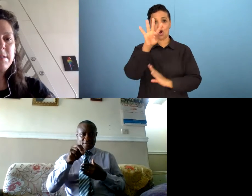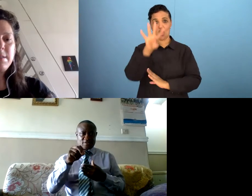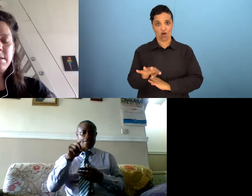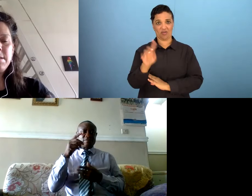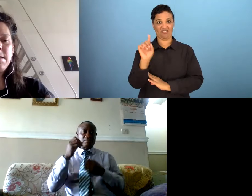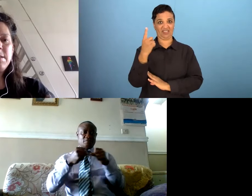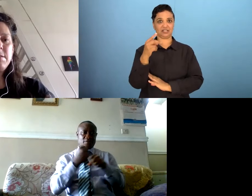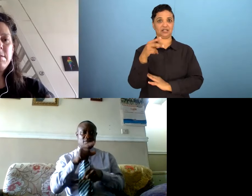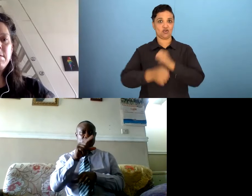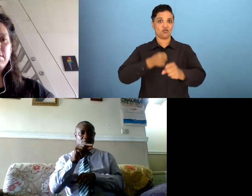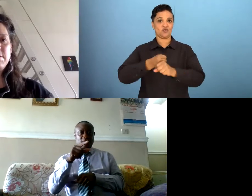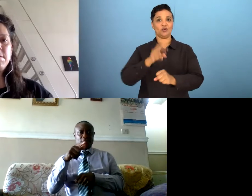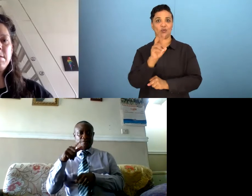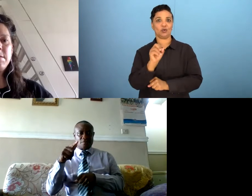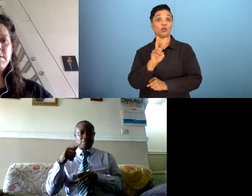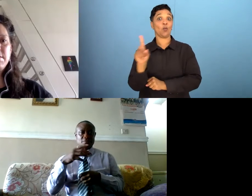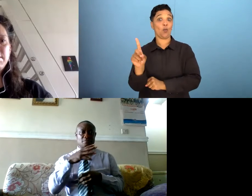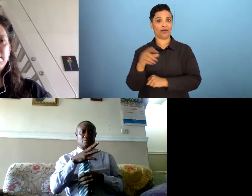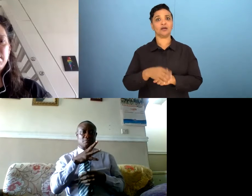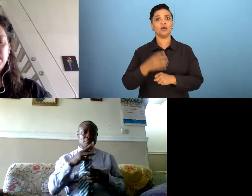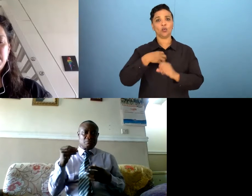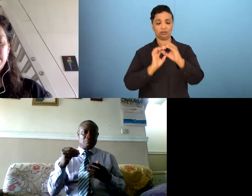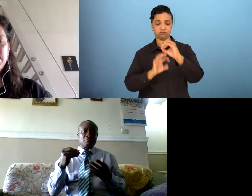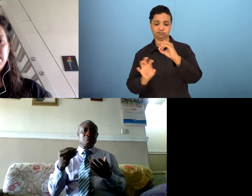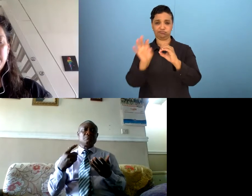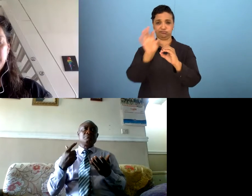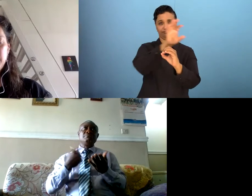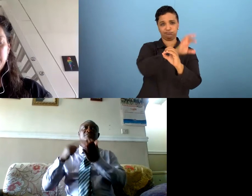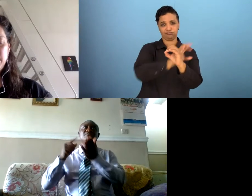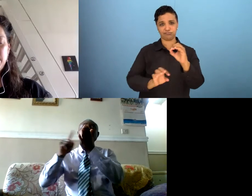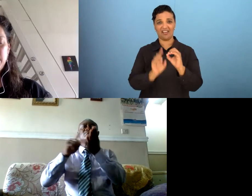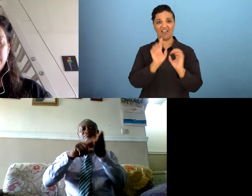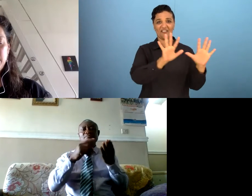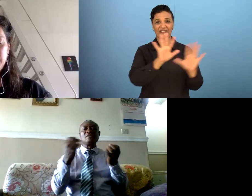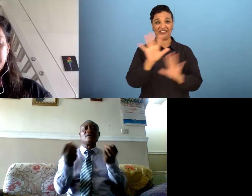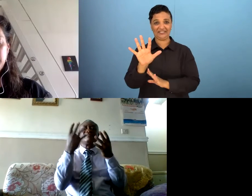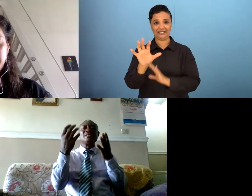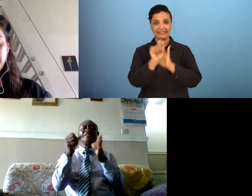El estudio se realizó del 1 de febrero al 30 de abril de 2021.